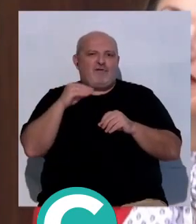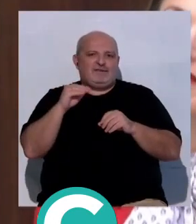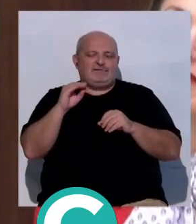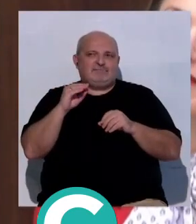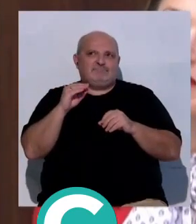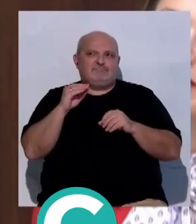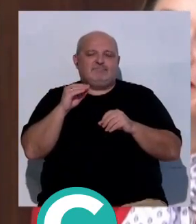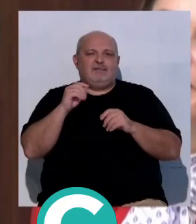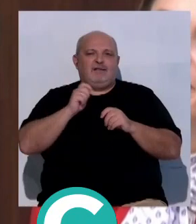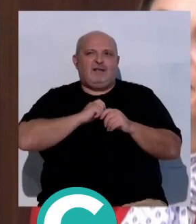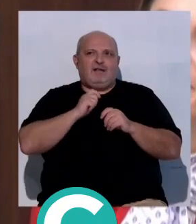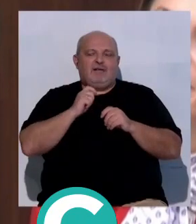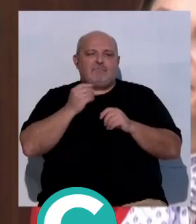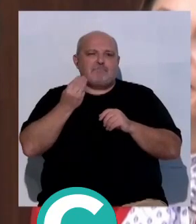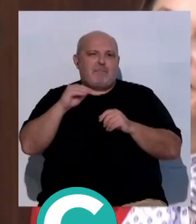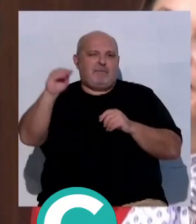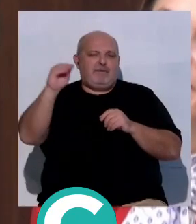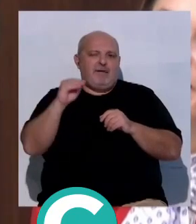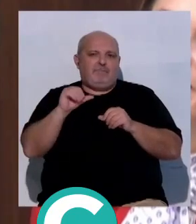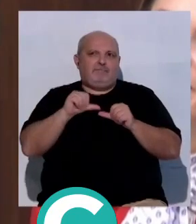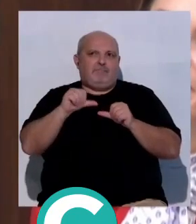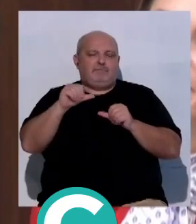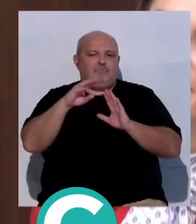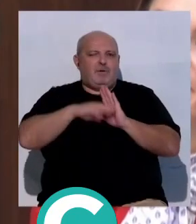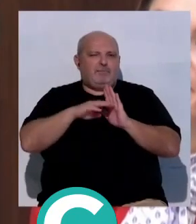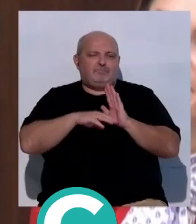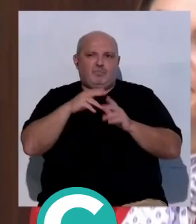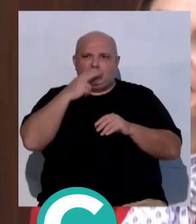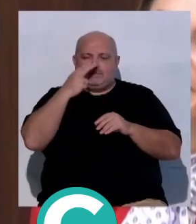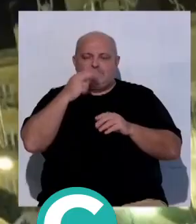que que nos van a aportar más de lo que ya existe Este programa creo que es muy interesante no Una